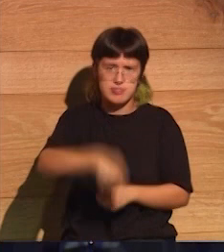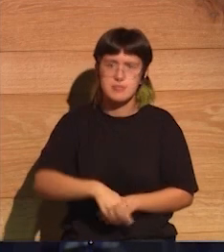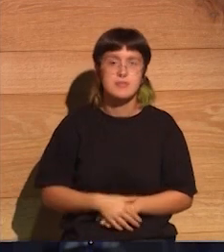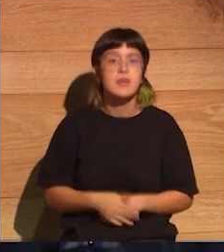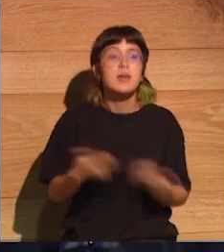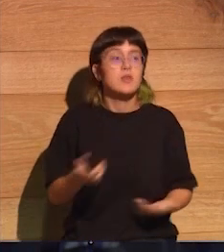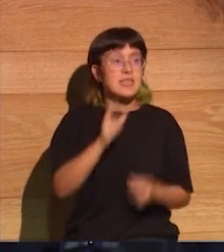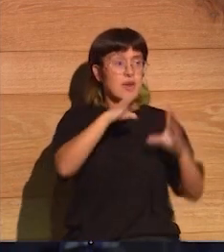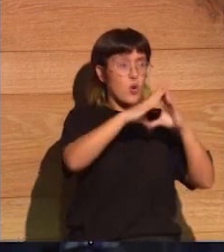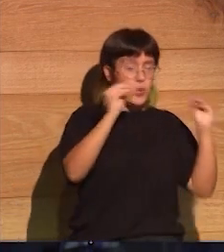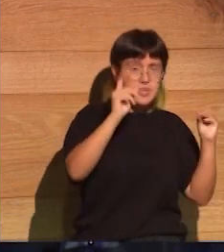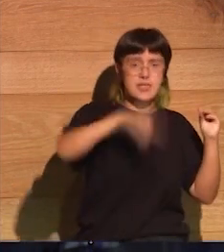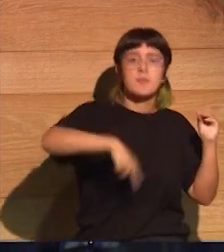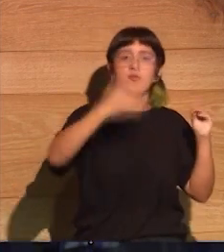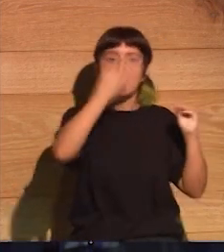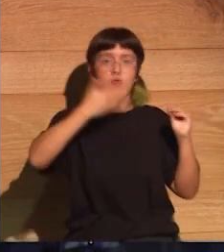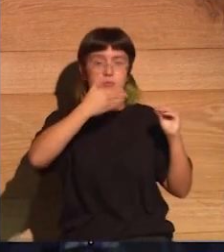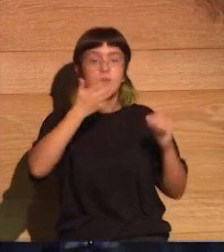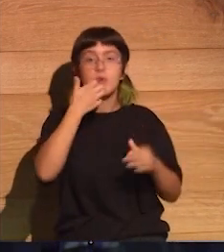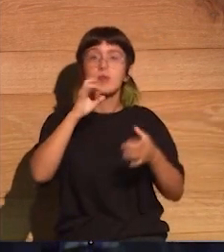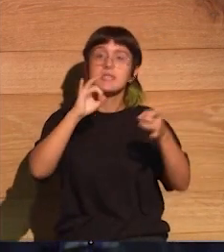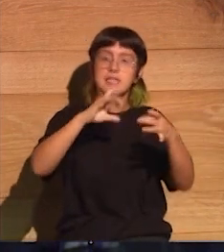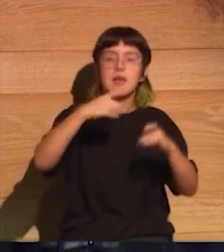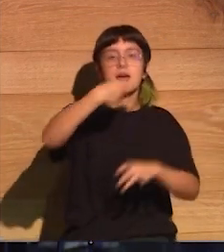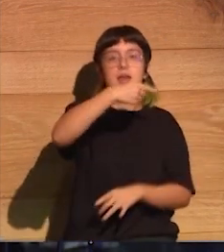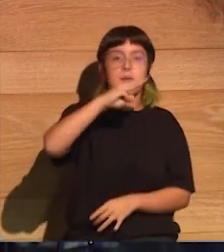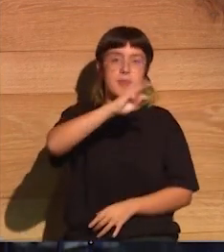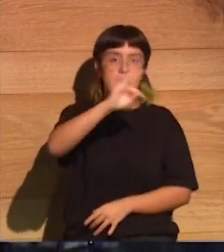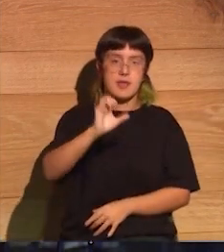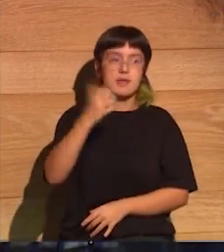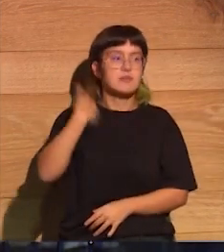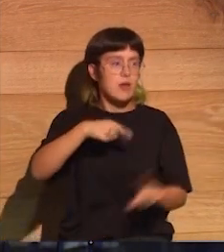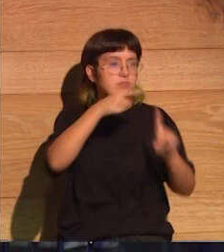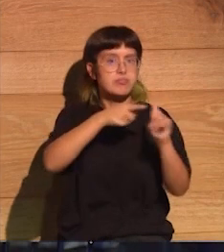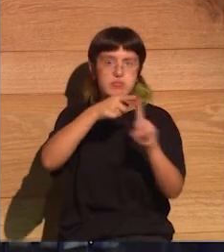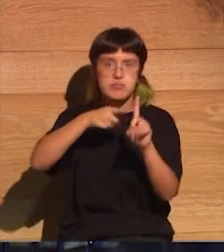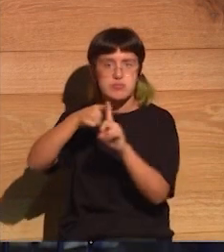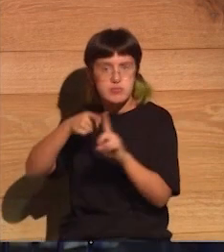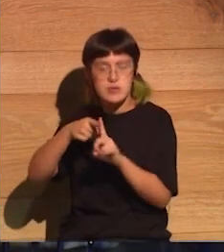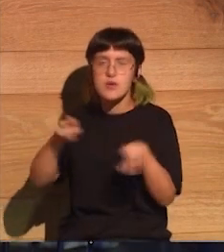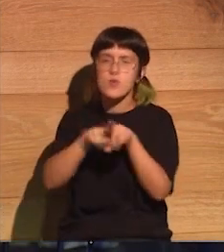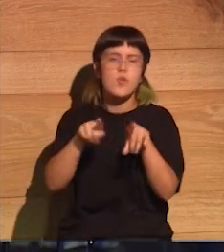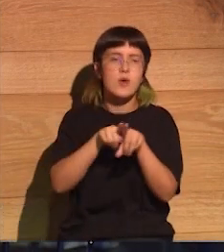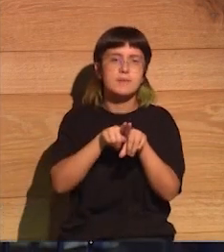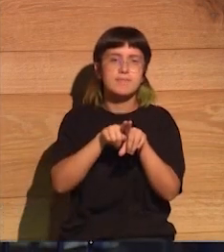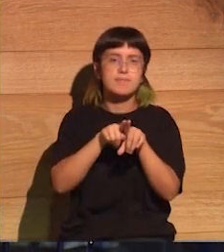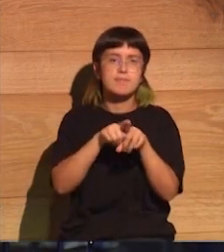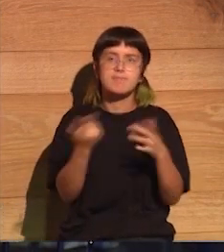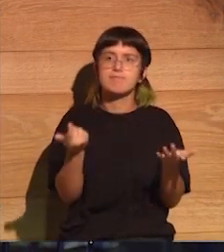centros educativos utilizamos chatGPT, como antes comentaba Carmen, como el punto de partida para entender cómo se proporciona